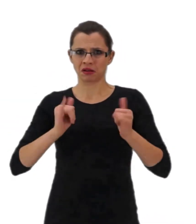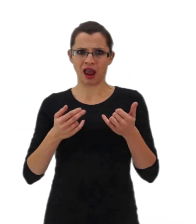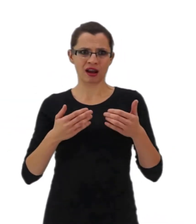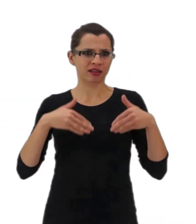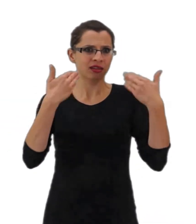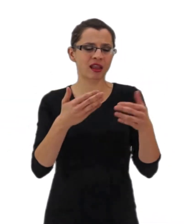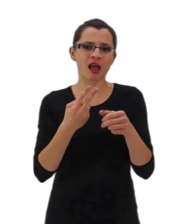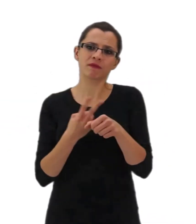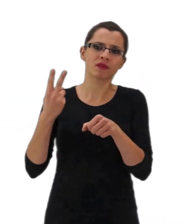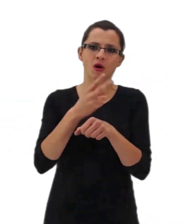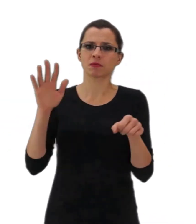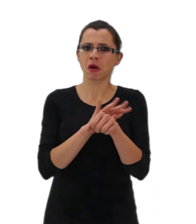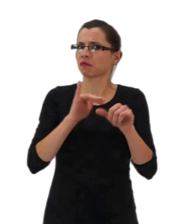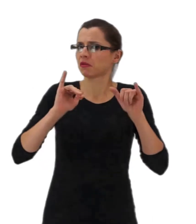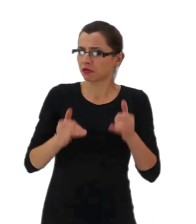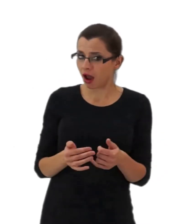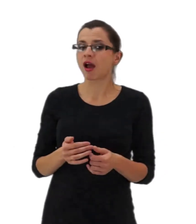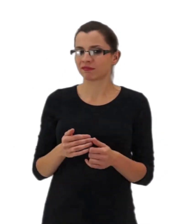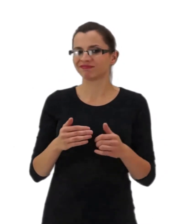W jaki sposób to można zrobić?